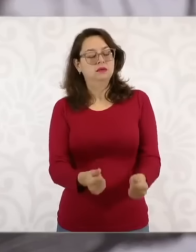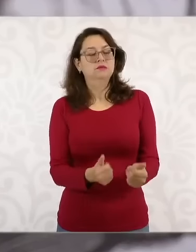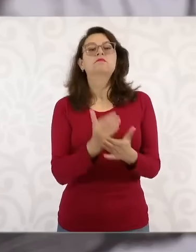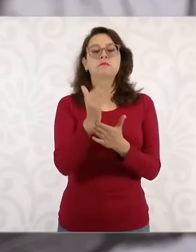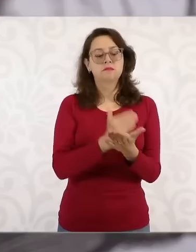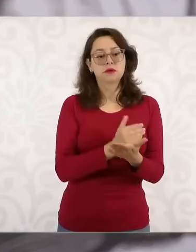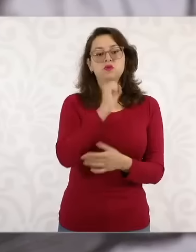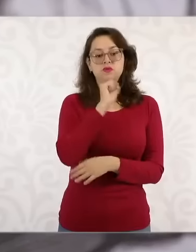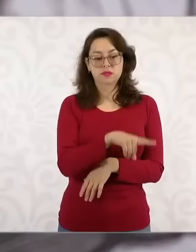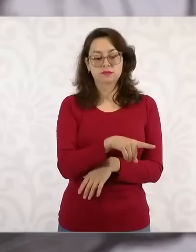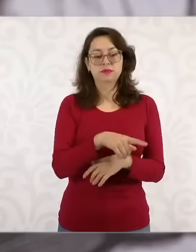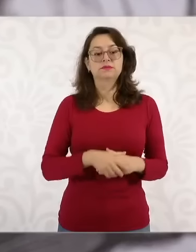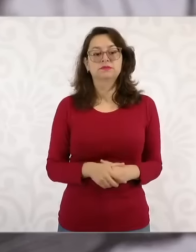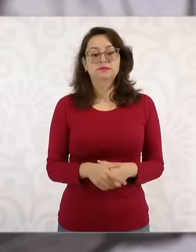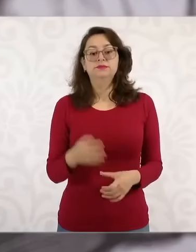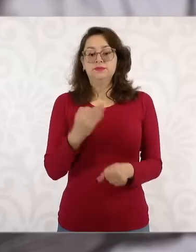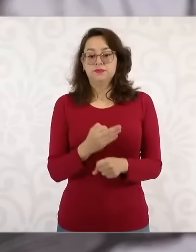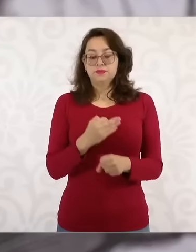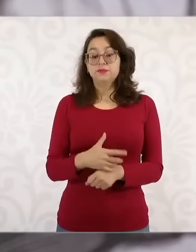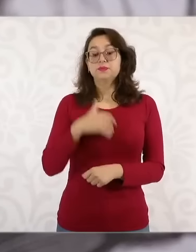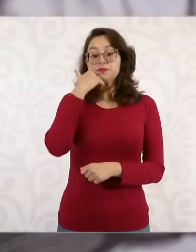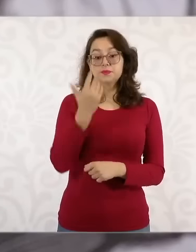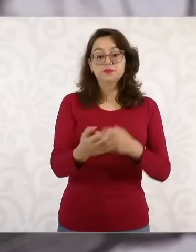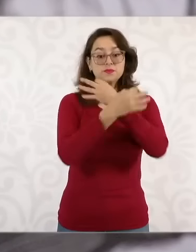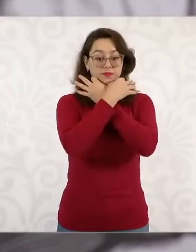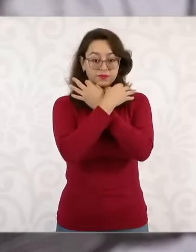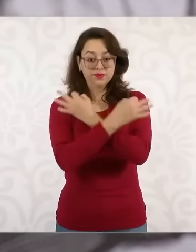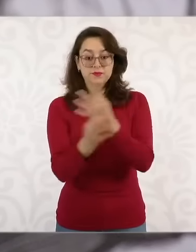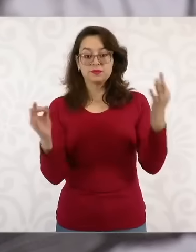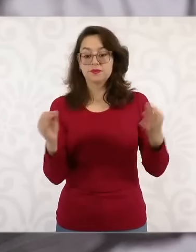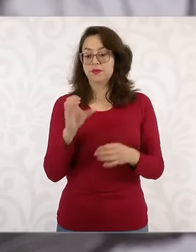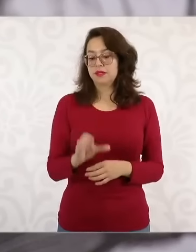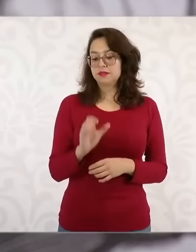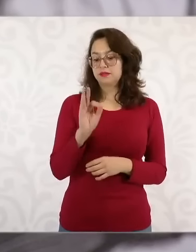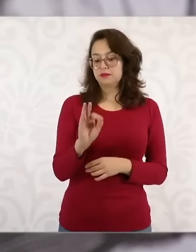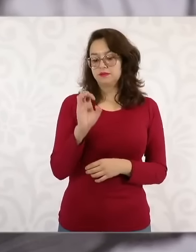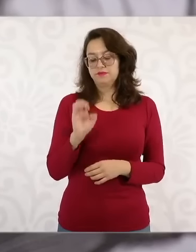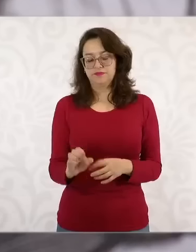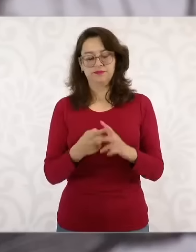Queremos aprovechar este foro para anunciar que la CFE ya iniciamos el desarrollo de la primera